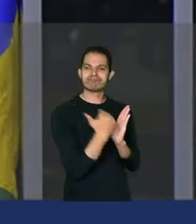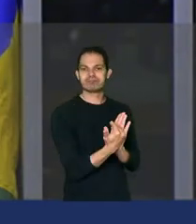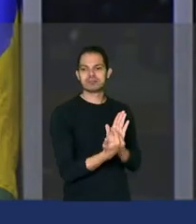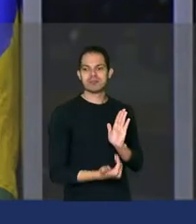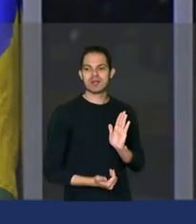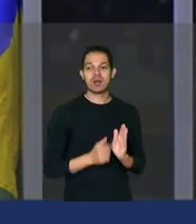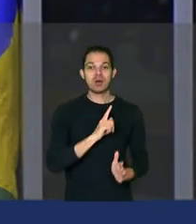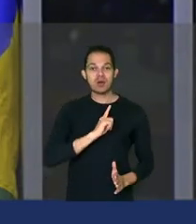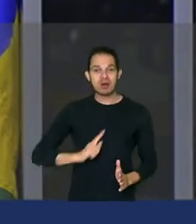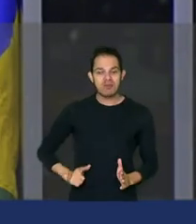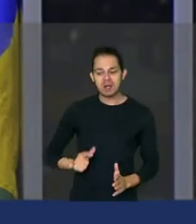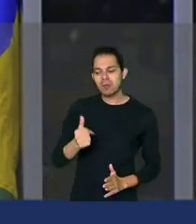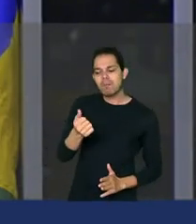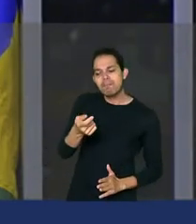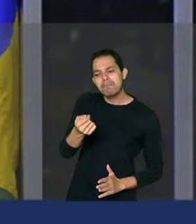AFORA. POUCOS GOVERNADORES ESTÃO CUMPRINDO. TEMOS QUE